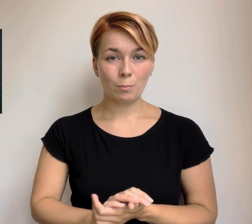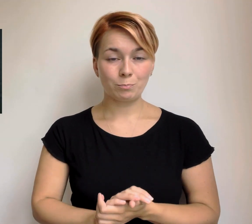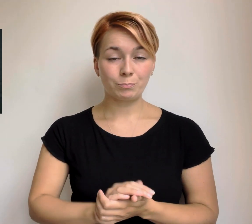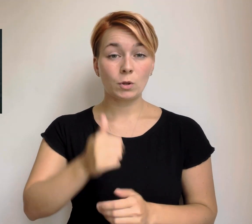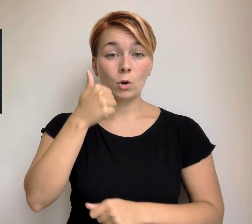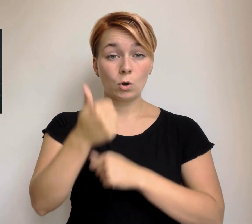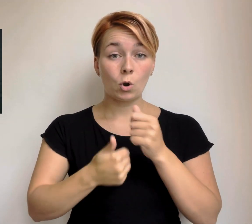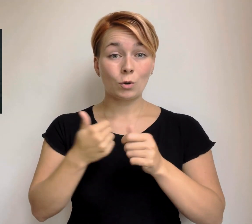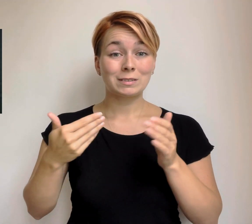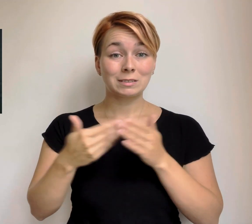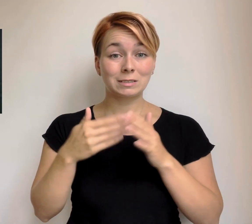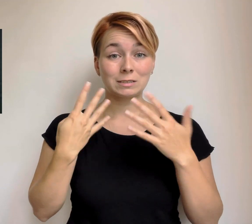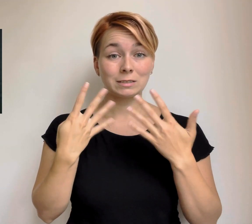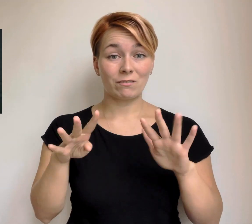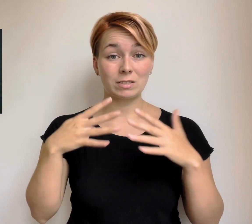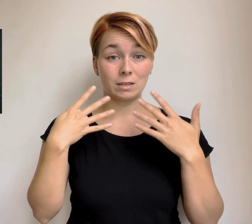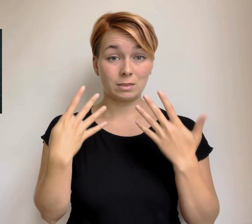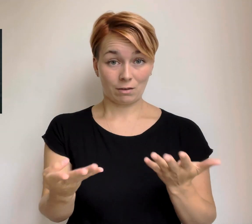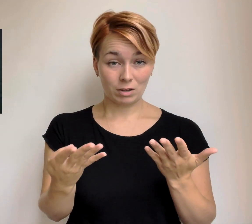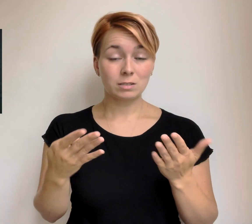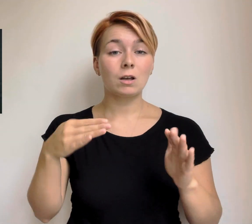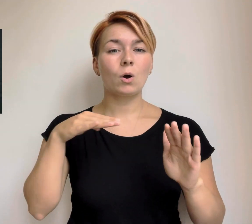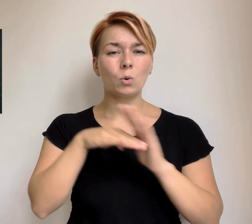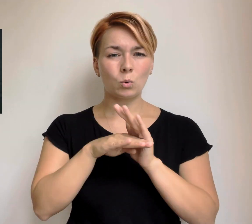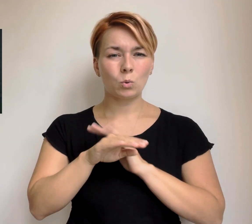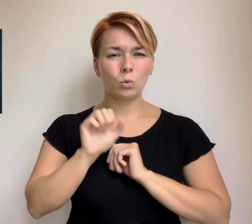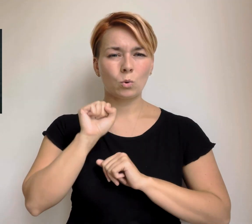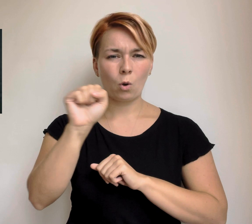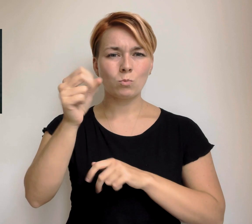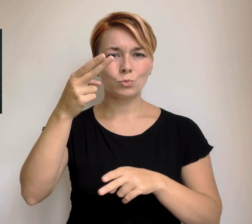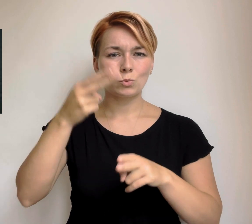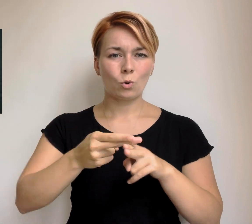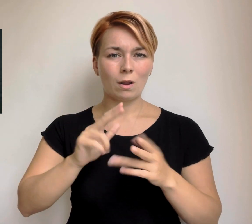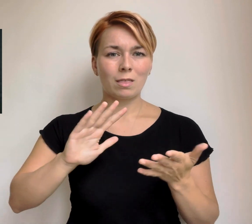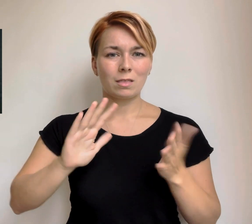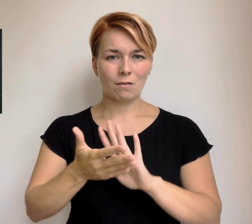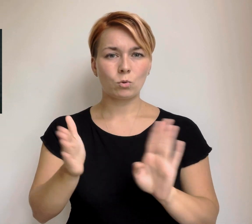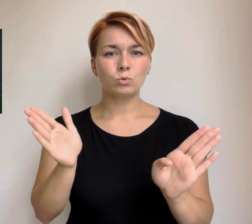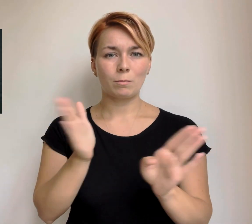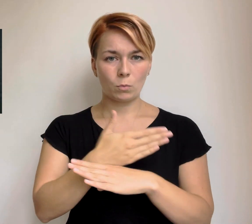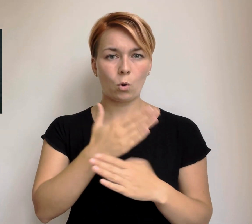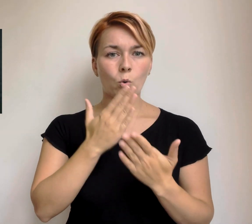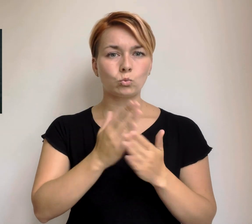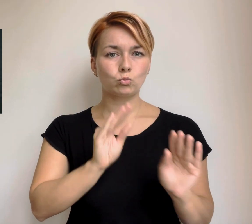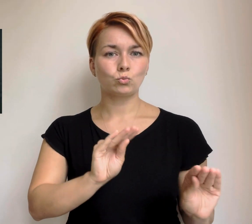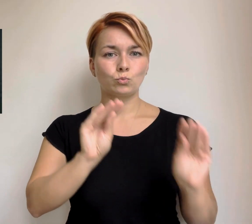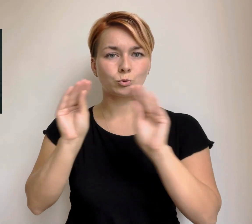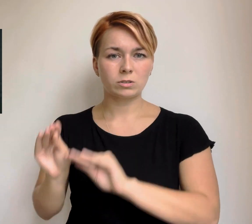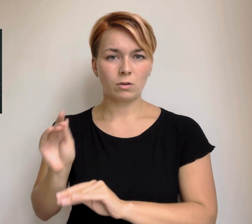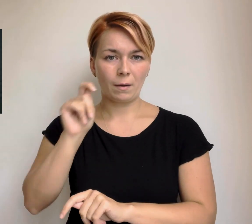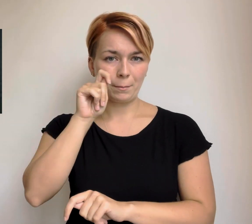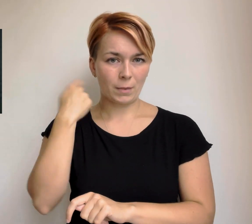Po pádu komunistického režimu v roce 1990 se přestěhovala do Maďarska,